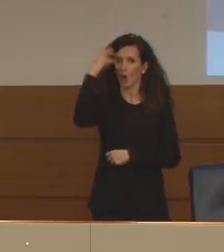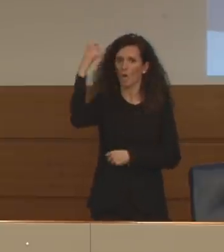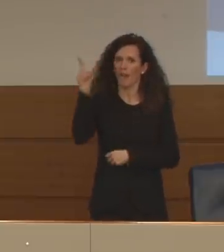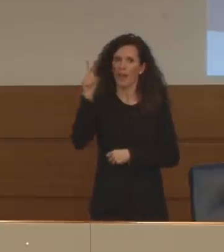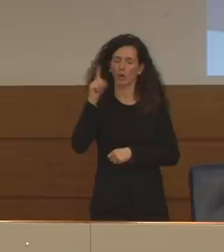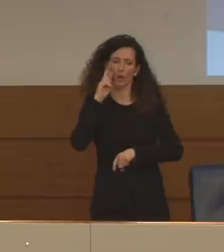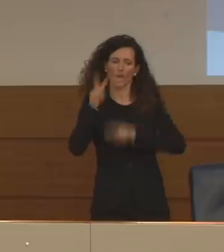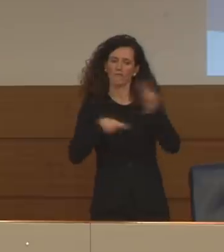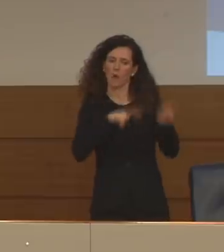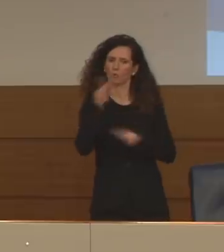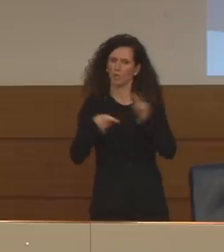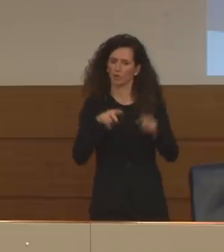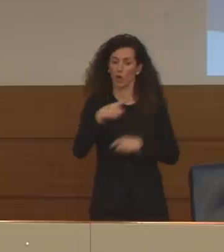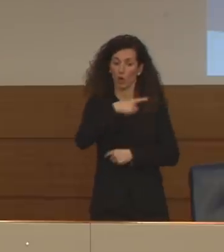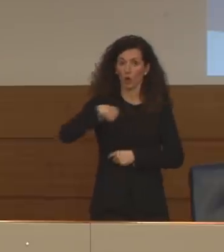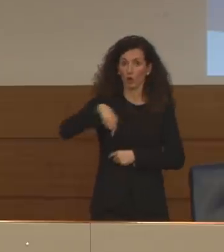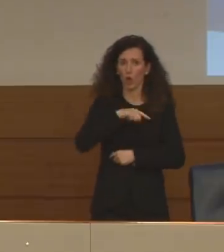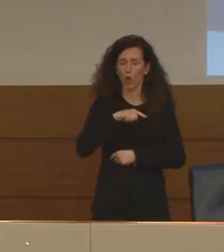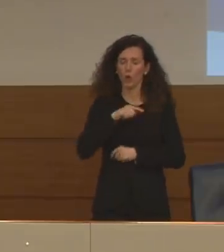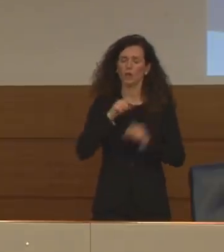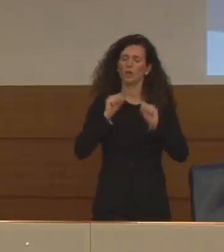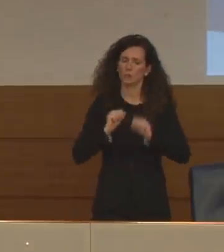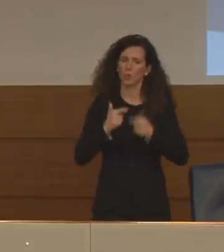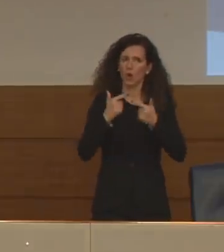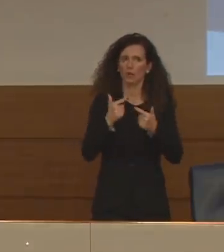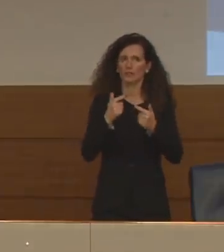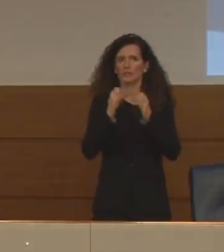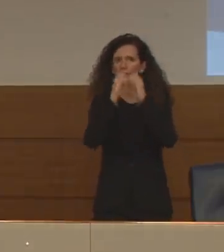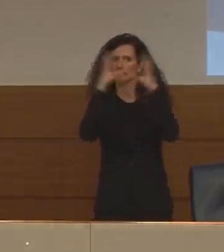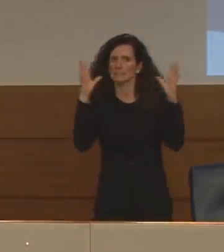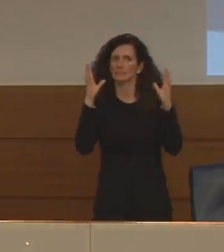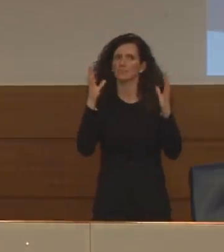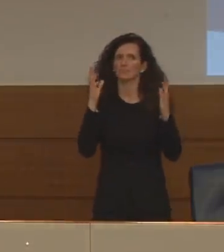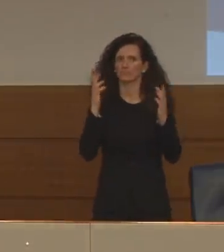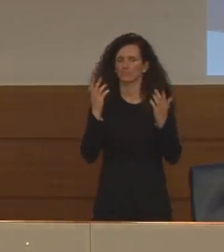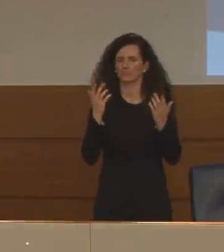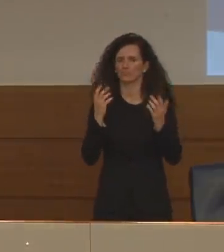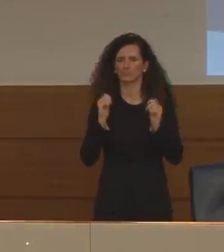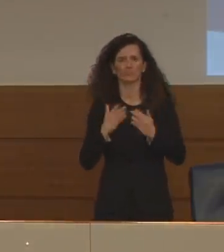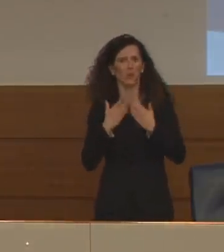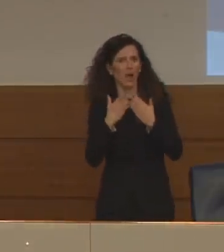delle ipotesi per supportare anche in questo campo la regione Lombardia e